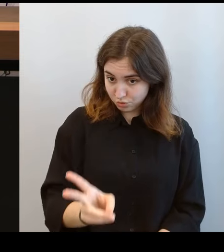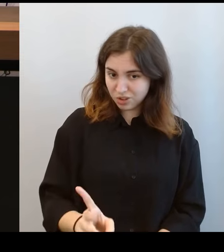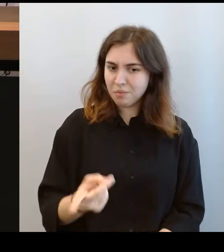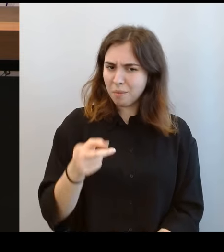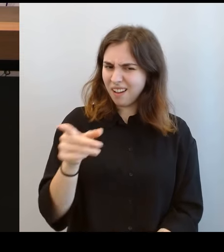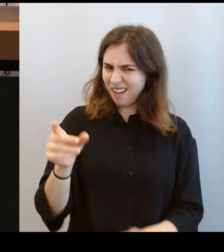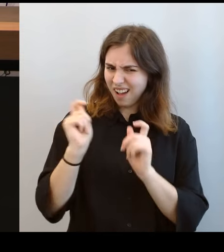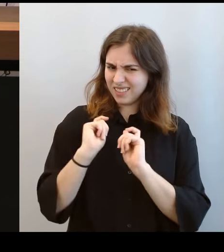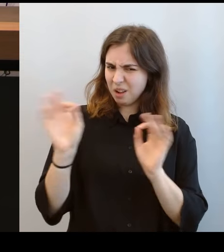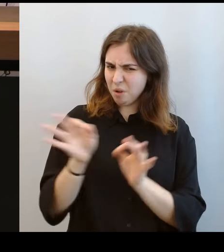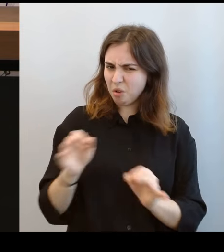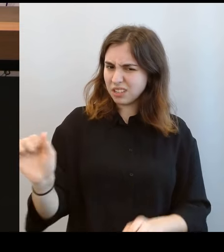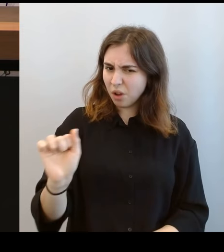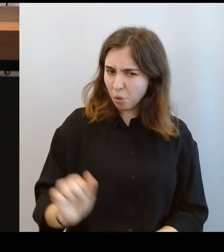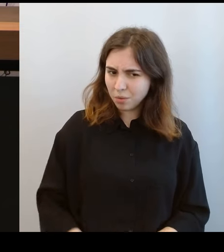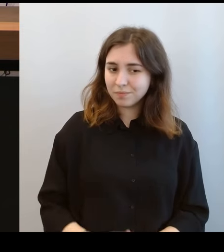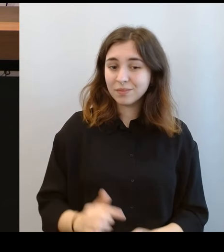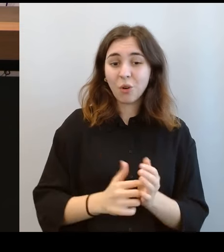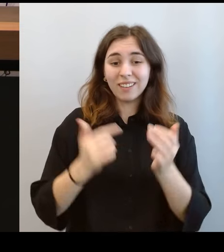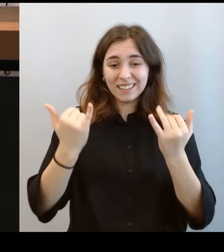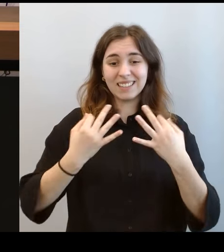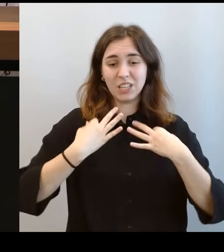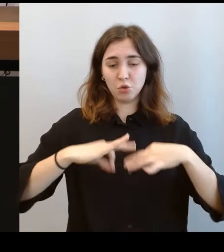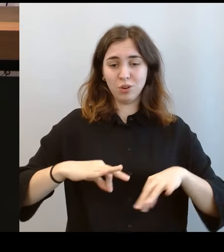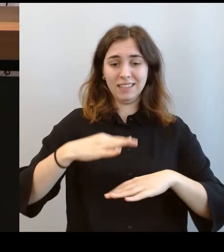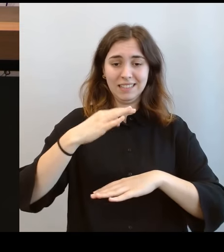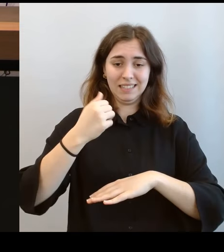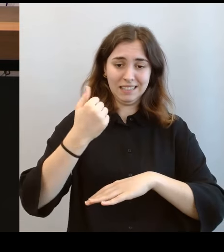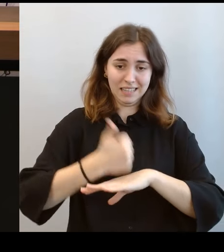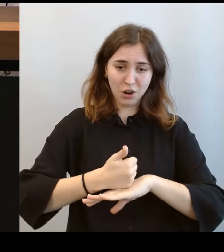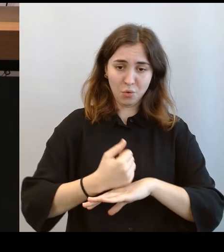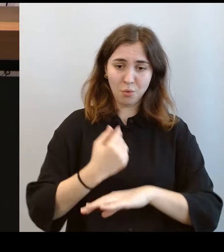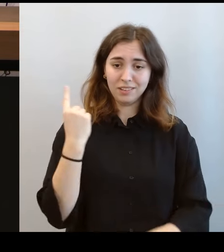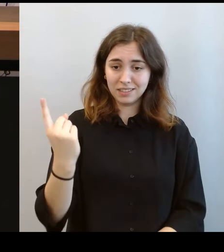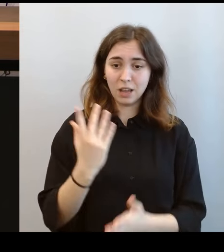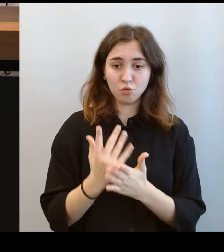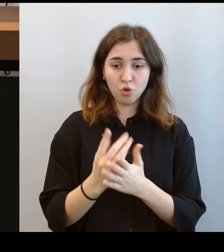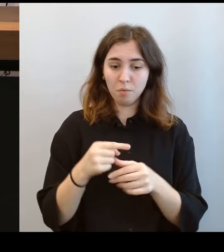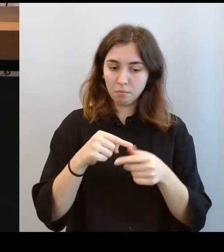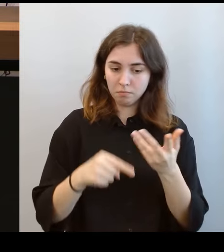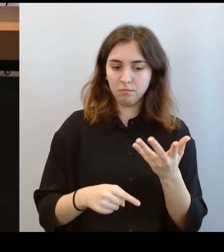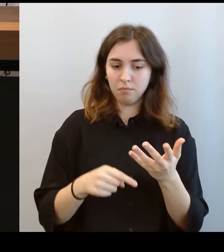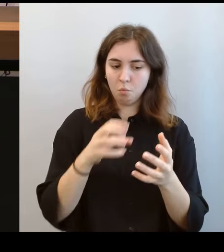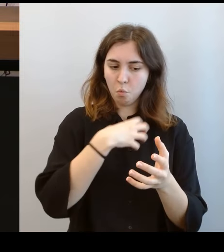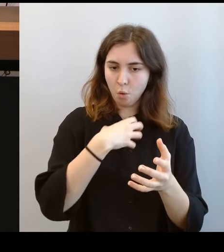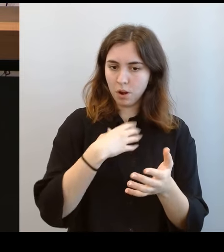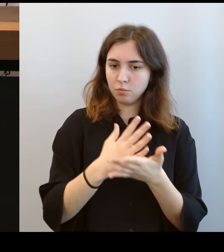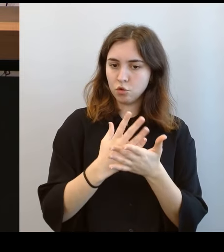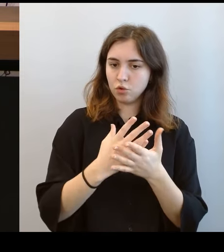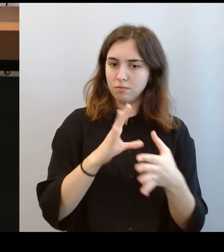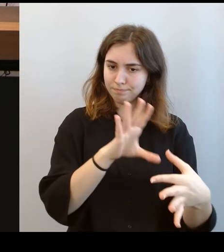Gesundheitssenatorin, die geforderten Dinge bereits angepackt hat. Zentrale Forderungen des Antrags sind längst